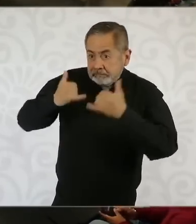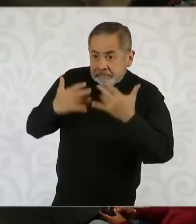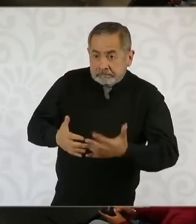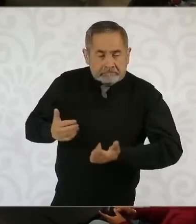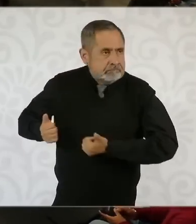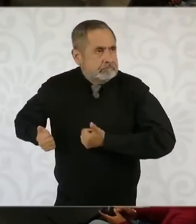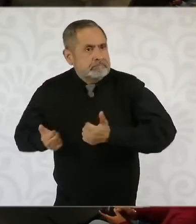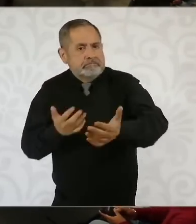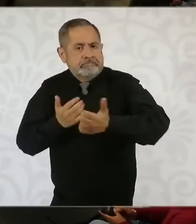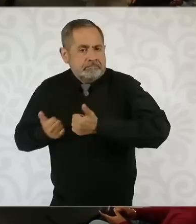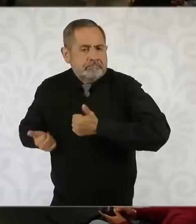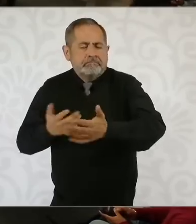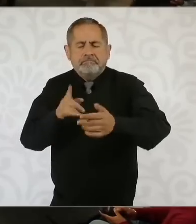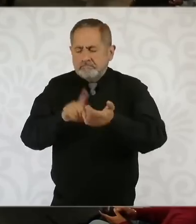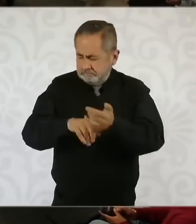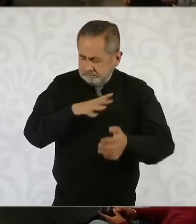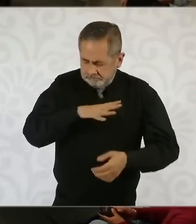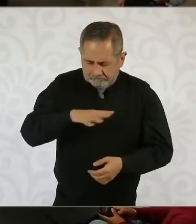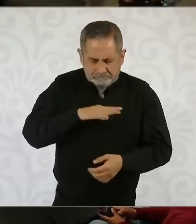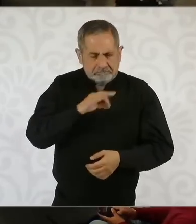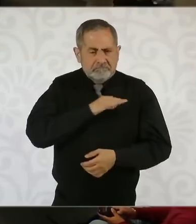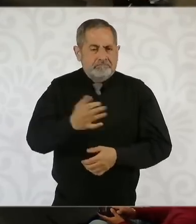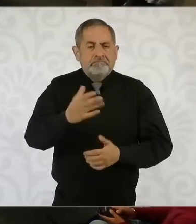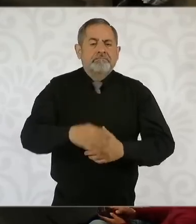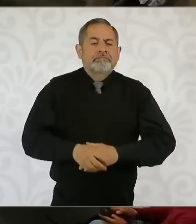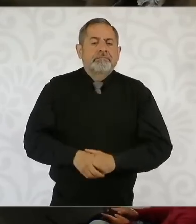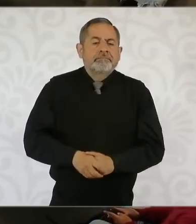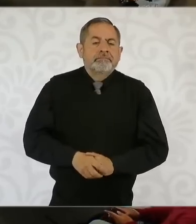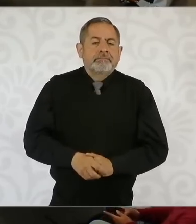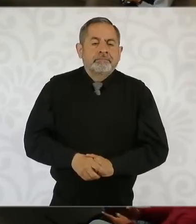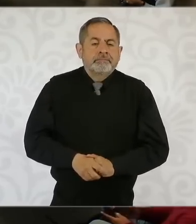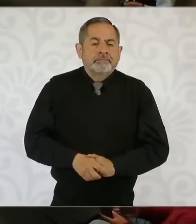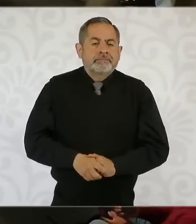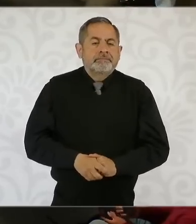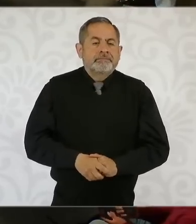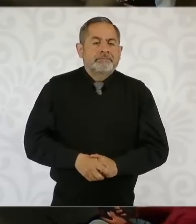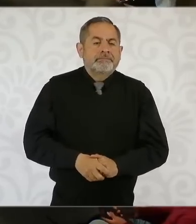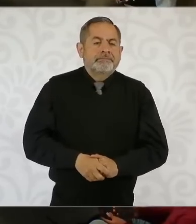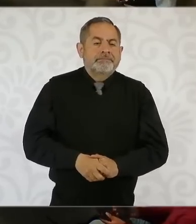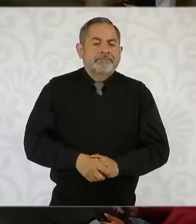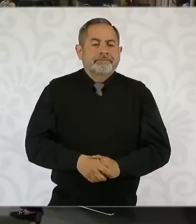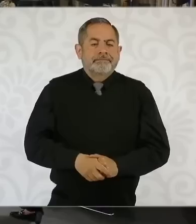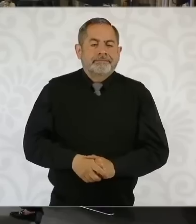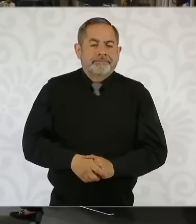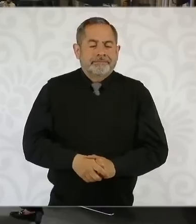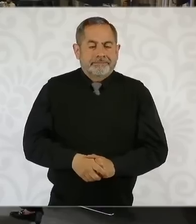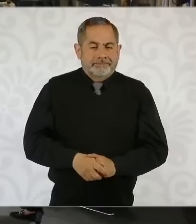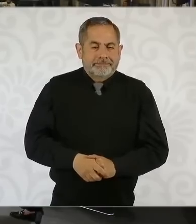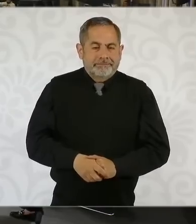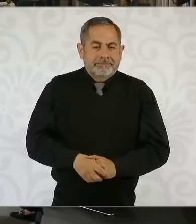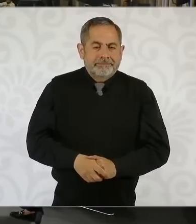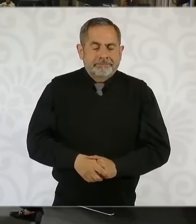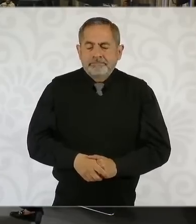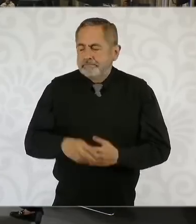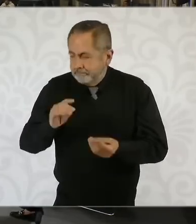nosotros ofrecemos en nuestras tiendas cerramos Ya pues muchas gracias a todos